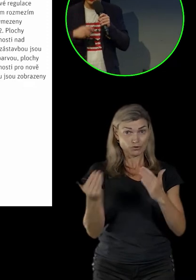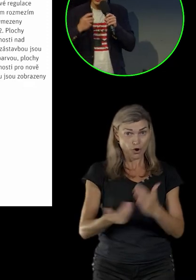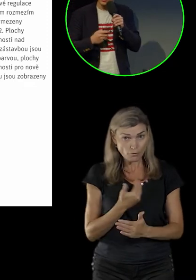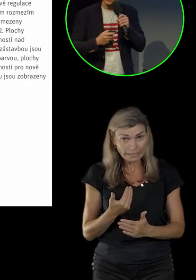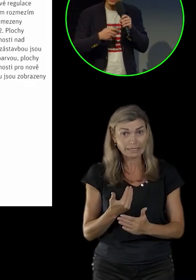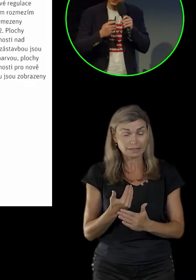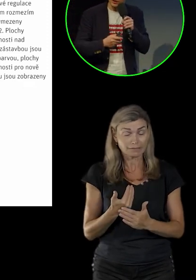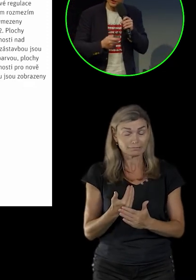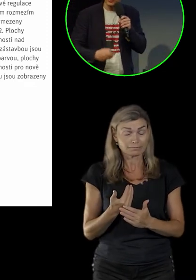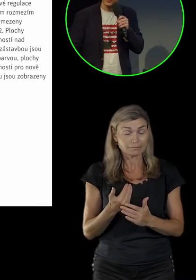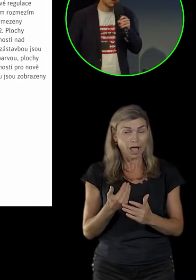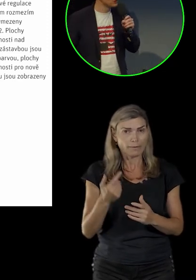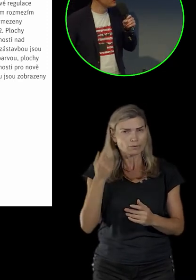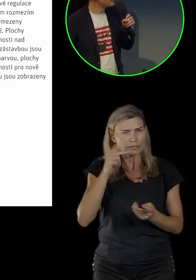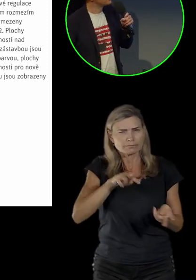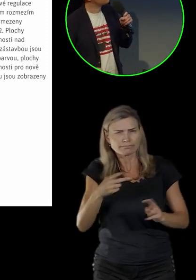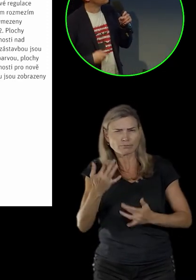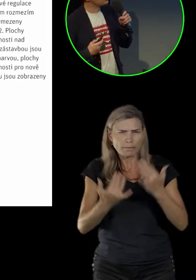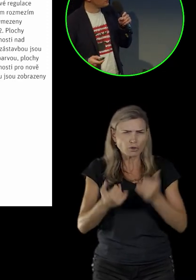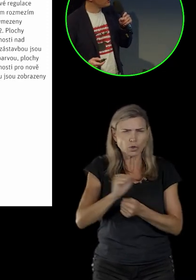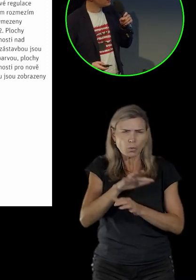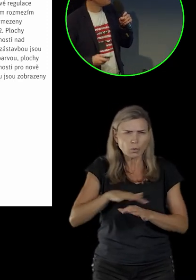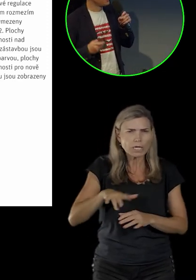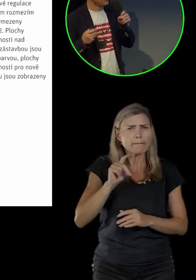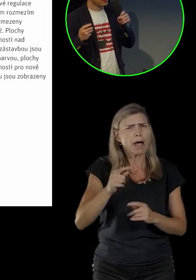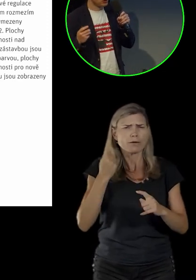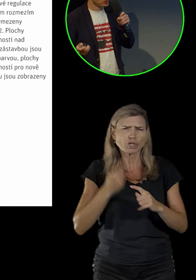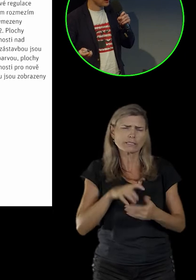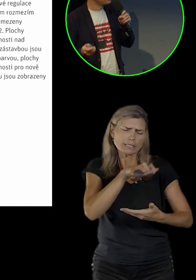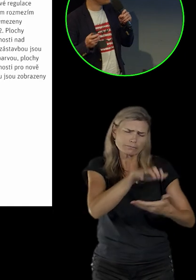Tu abstraktní síť je nutné přepočítat do území. Na to tam jsou pravidla. Pravidla pro rozhraní.